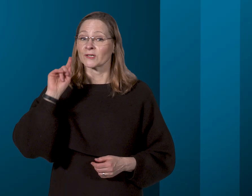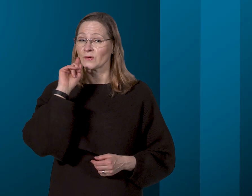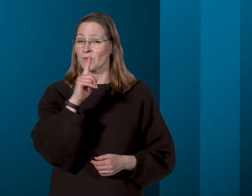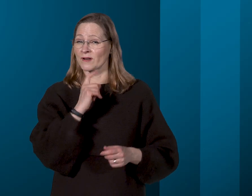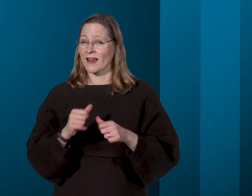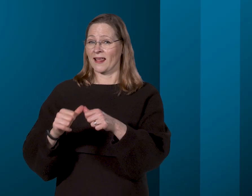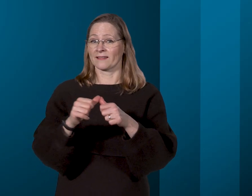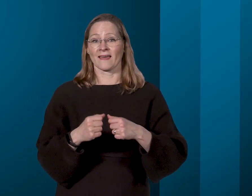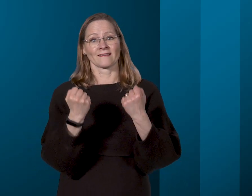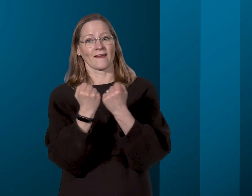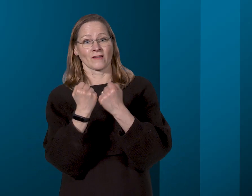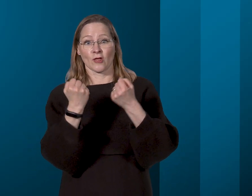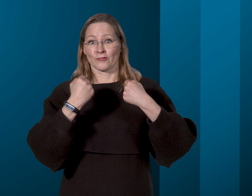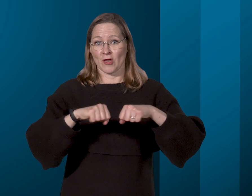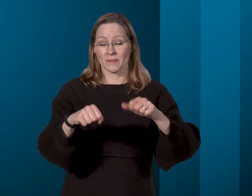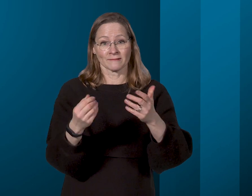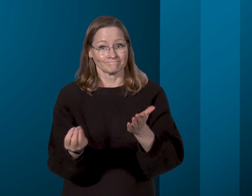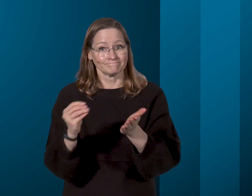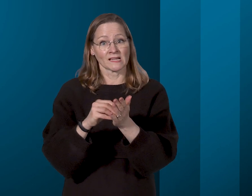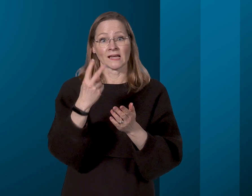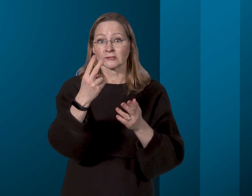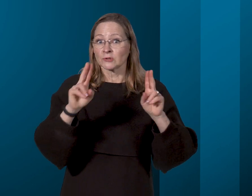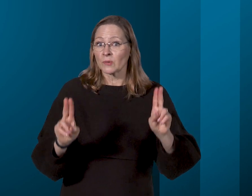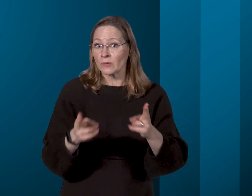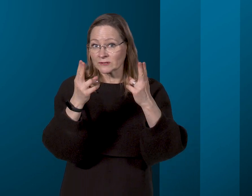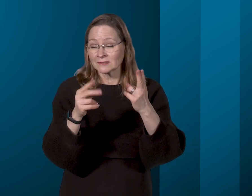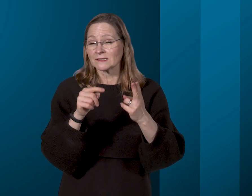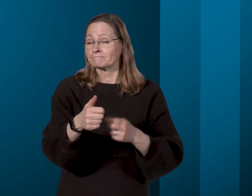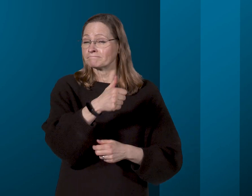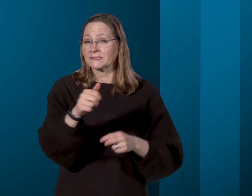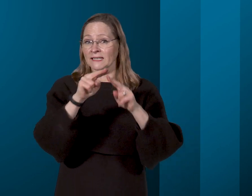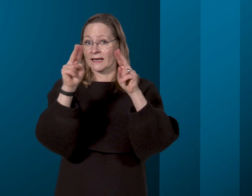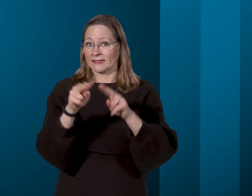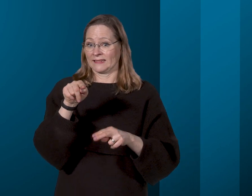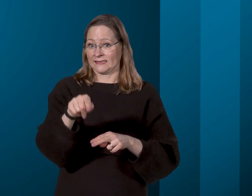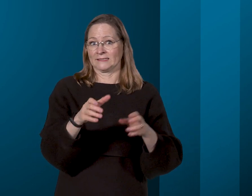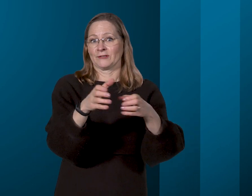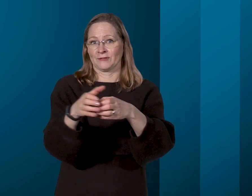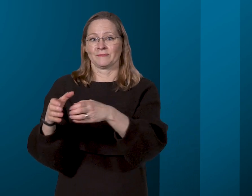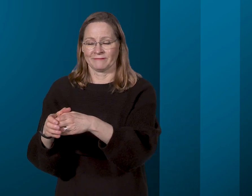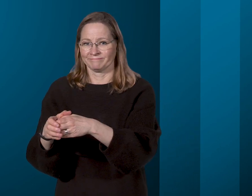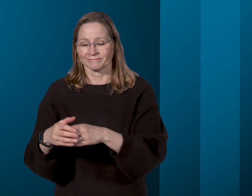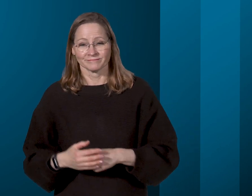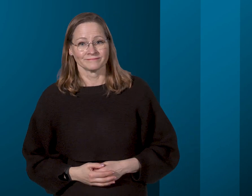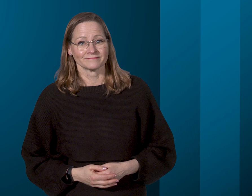Kuurojen Liiton kaveritoimintaa on täydennetty kahdella uudella, - pelkästään netin välityksellä toimivalla ryhmällä.